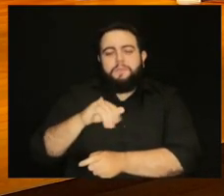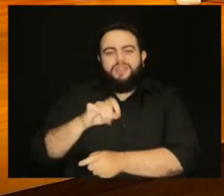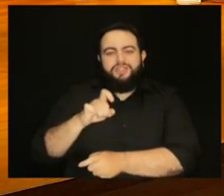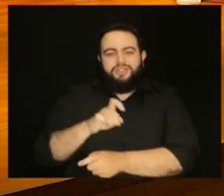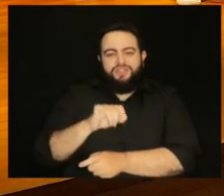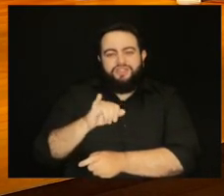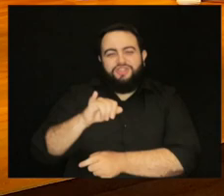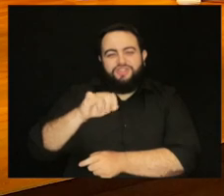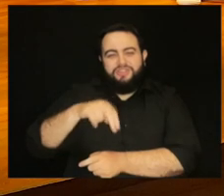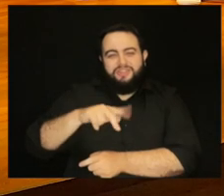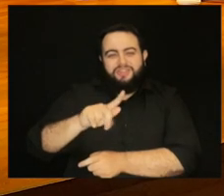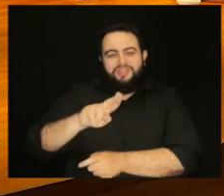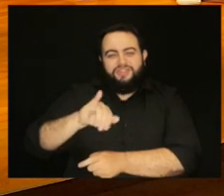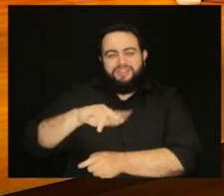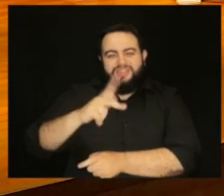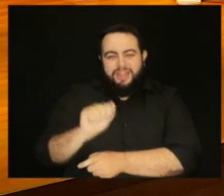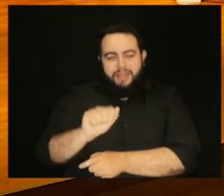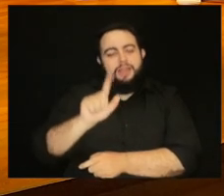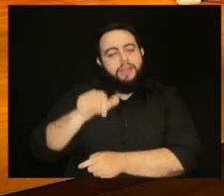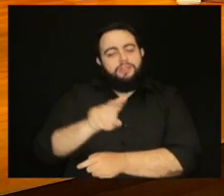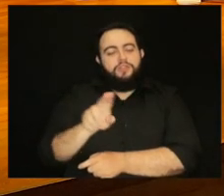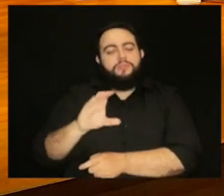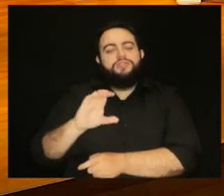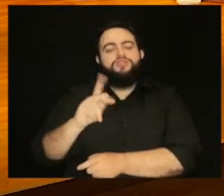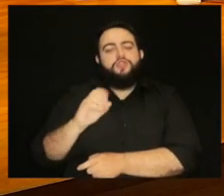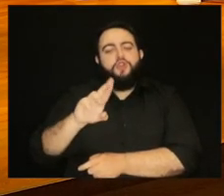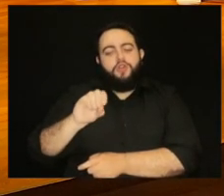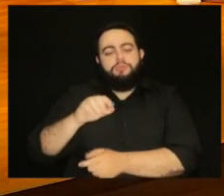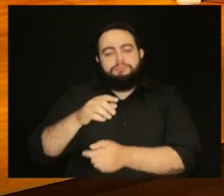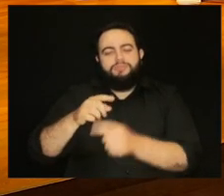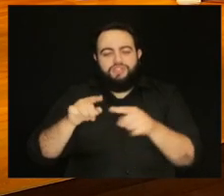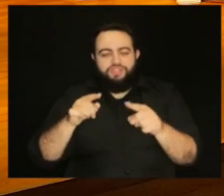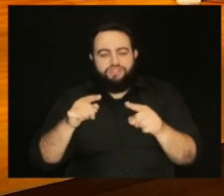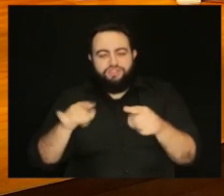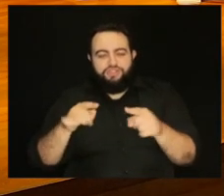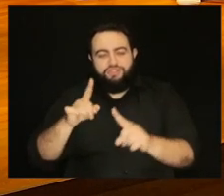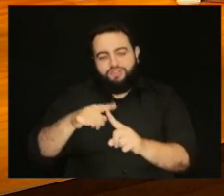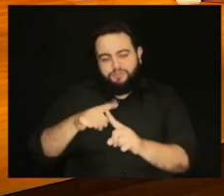Pixinguinha que se populariza o nome choro porque até então se a gente pensar Odeon por exemplo